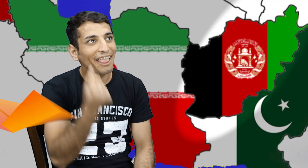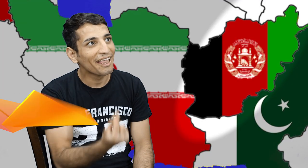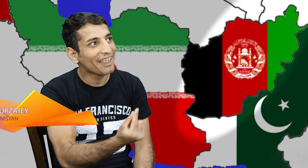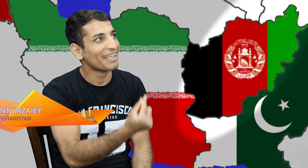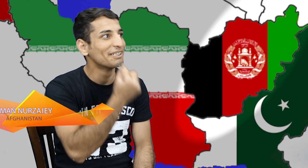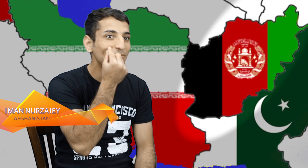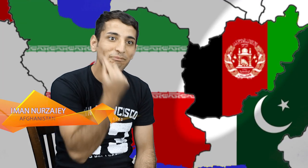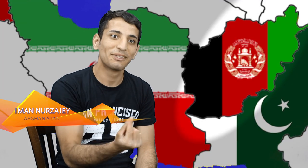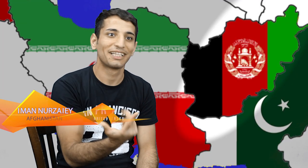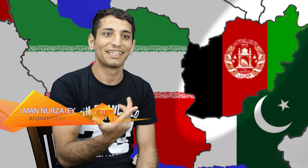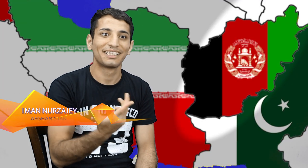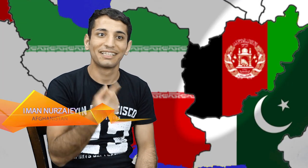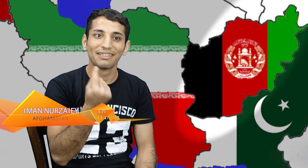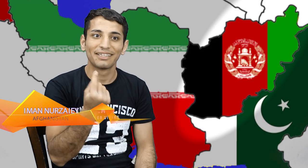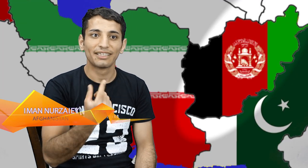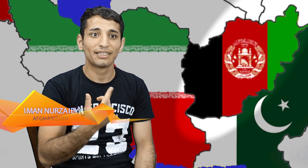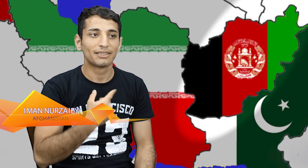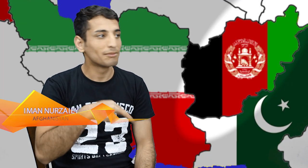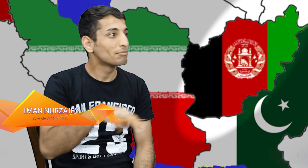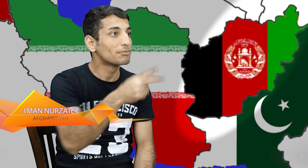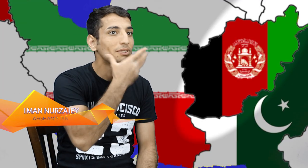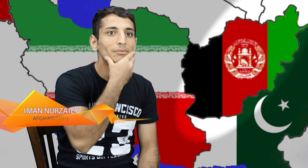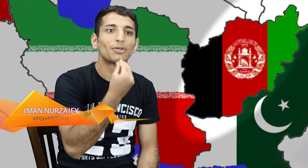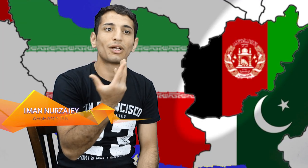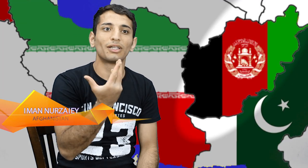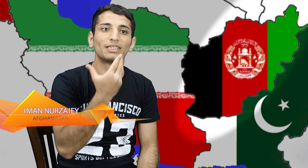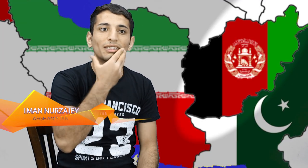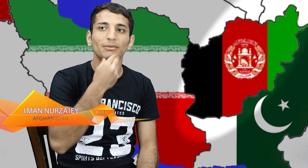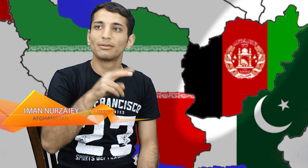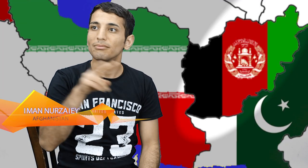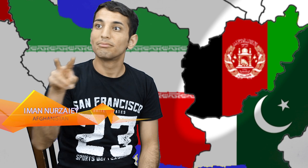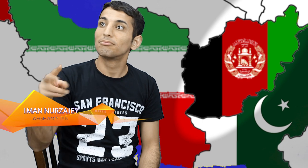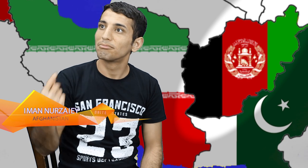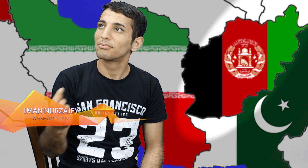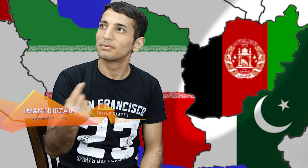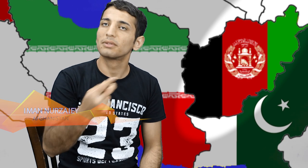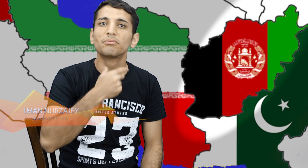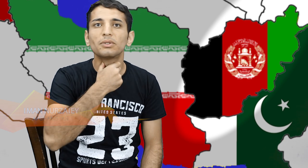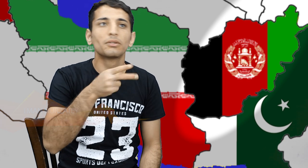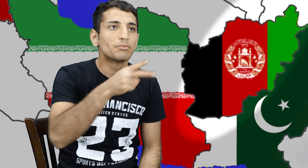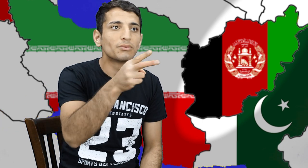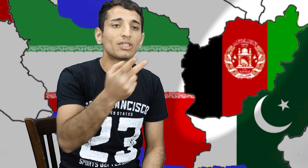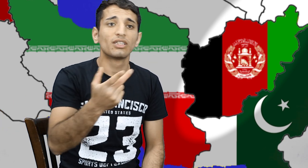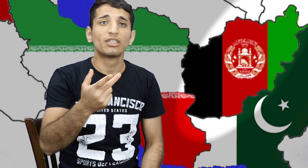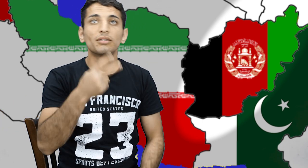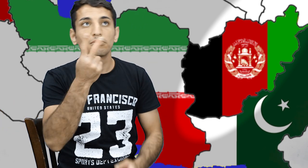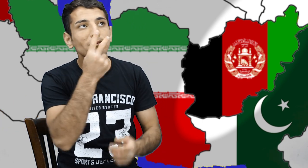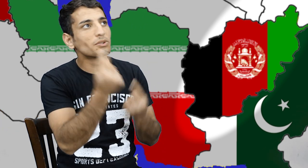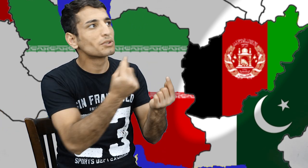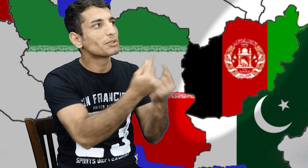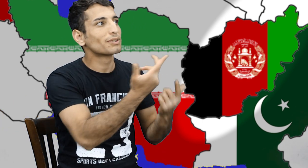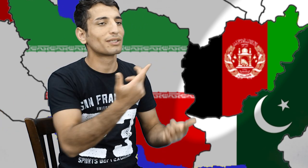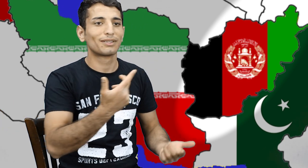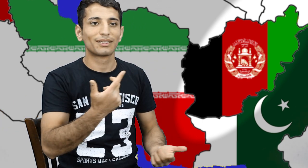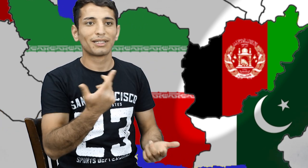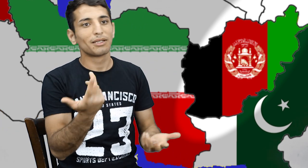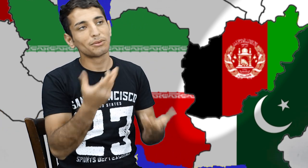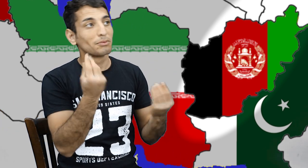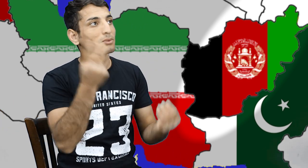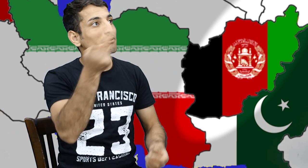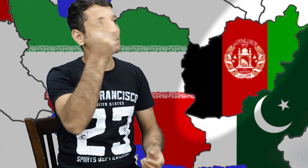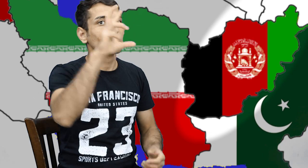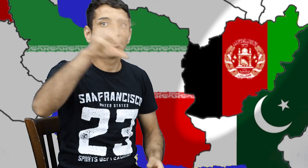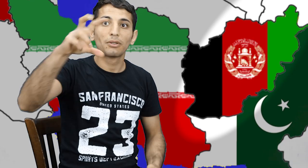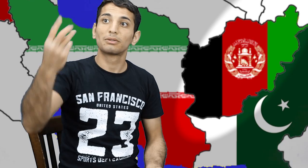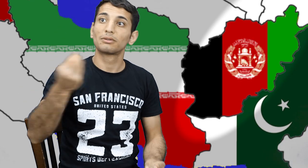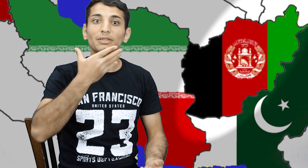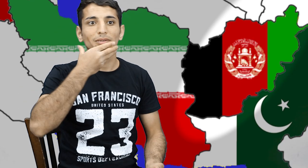Hier in Deutschland ist es einfach schön. Hier gibt es vieles zu sehen.